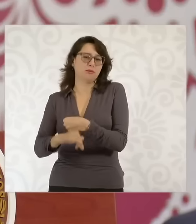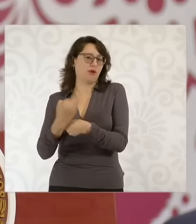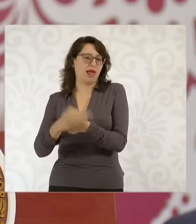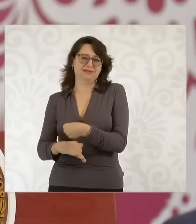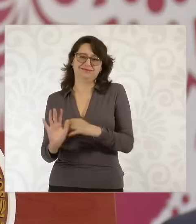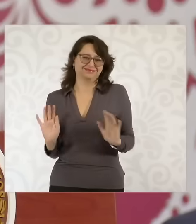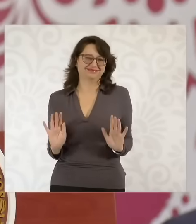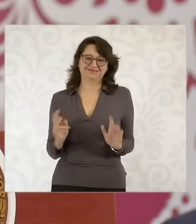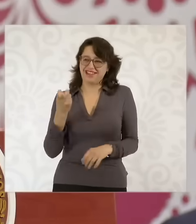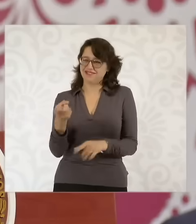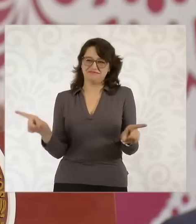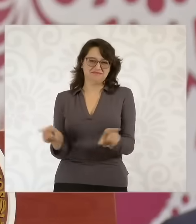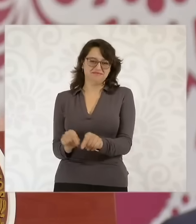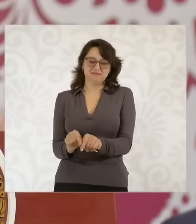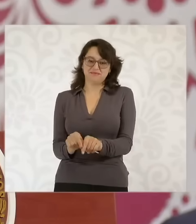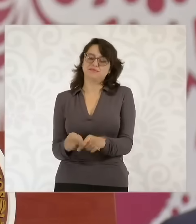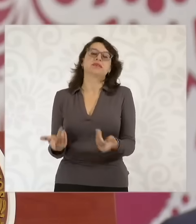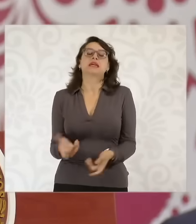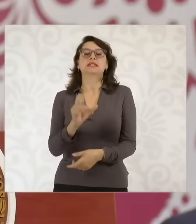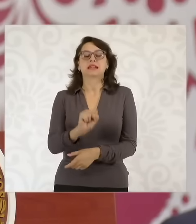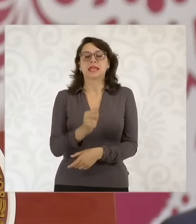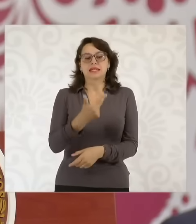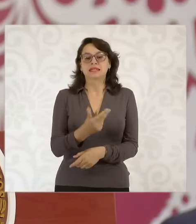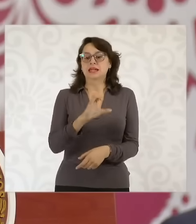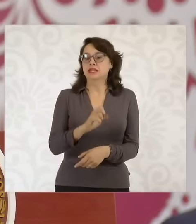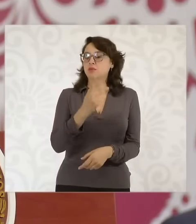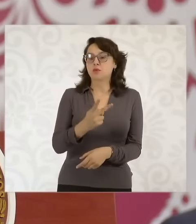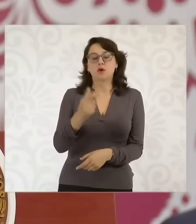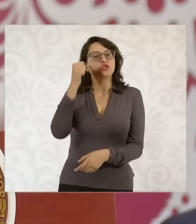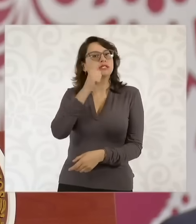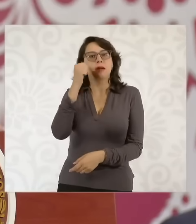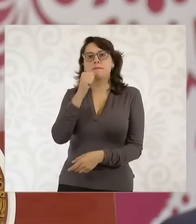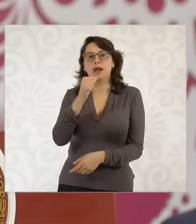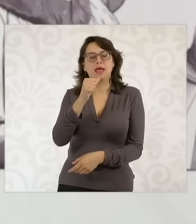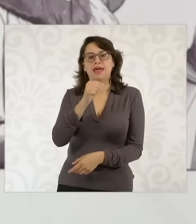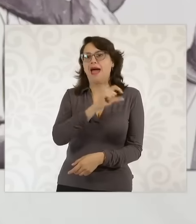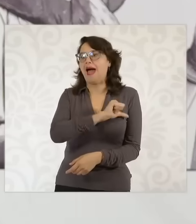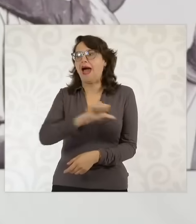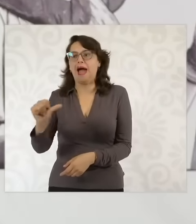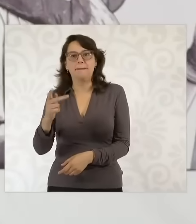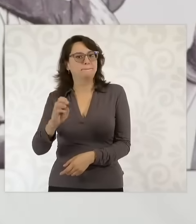siempre la Hacienda respalda Pemex, porque Pemex es una empresa pública, pero es un apoyo temporal